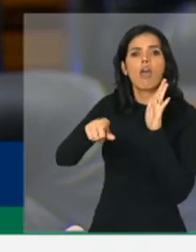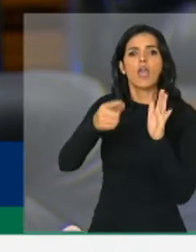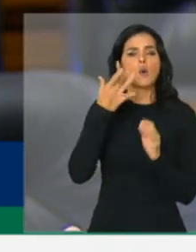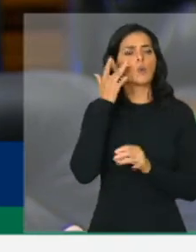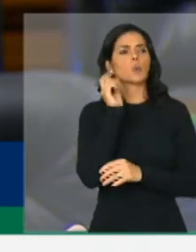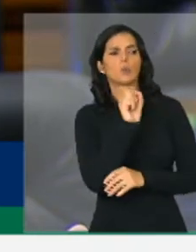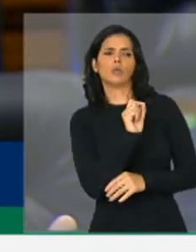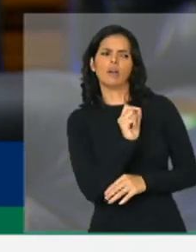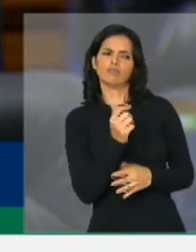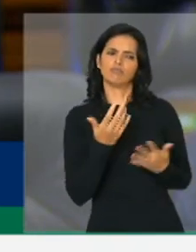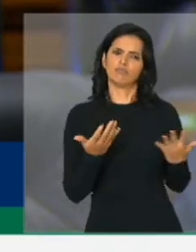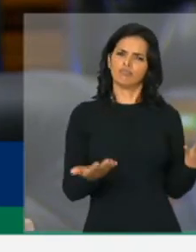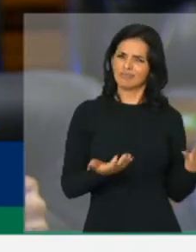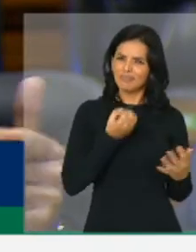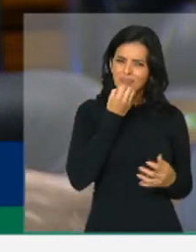NECESSÁRIO O ARTIGO POR